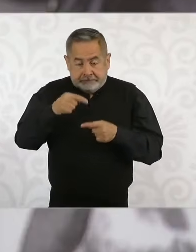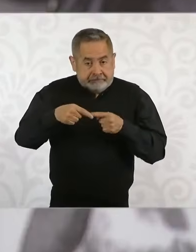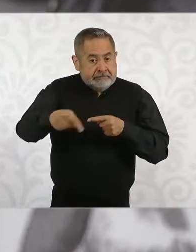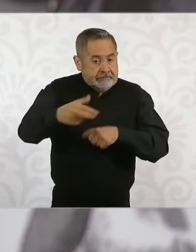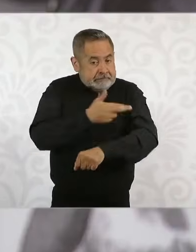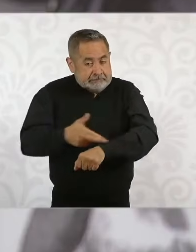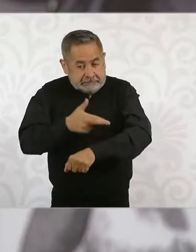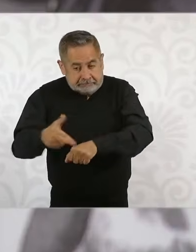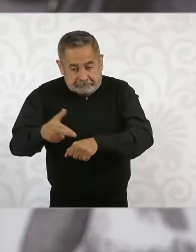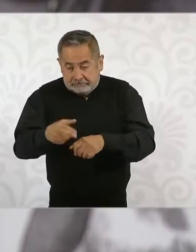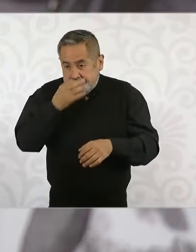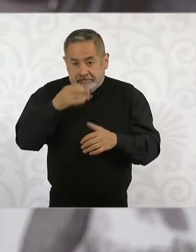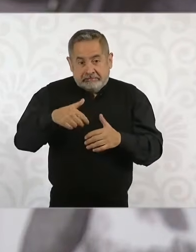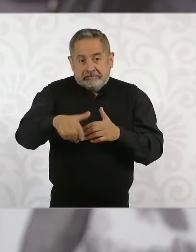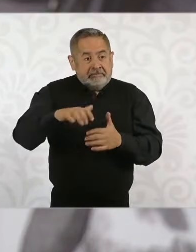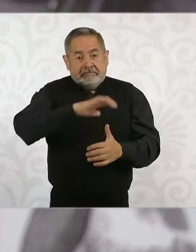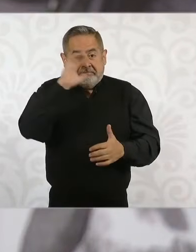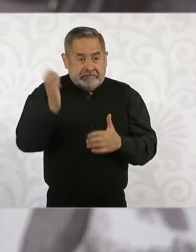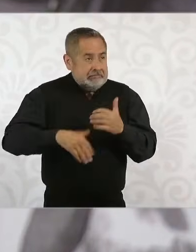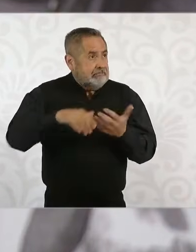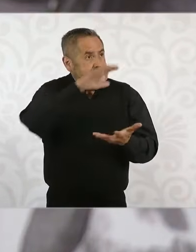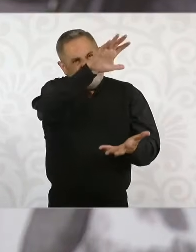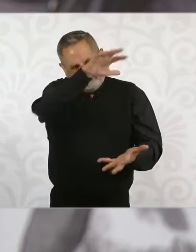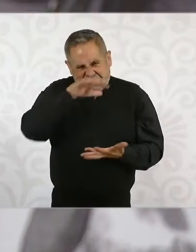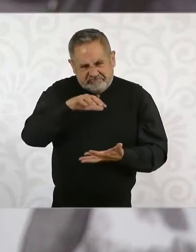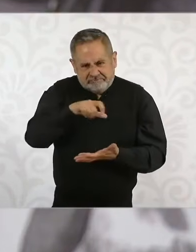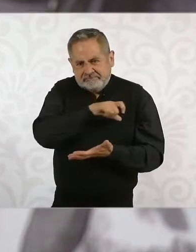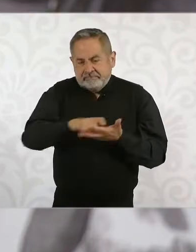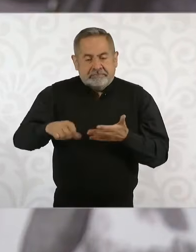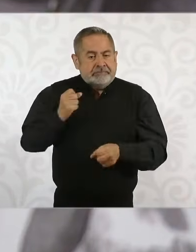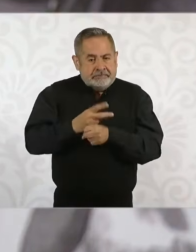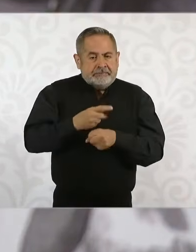de concluirse en el siguiente mes y medio, eh muy adelantado en los tiempos para garantizar